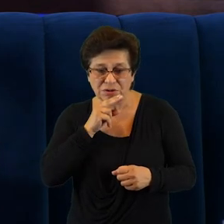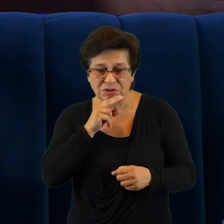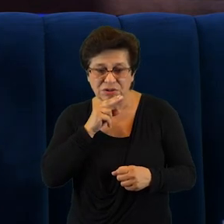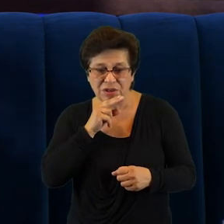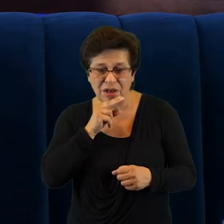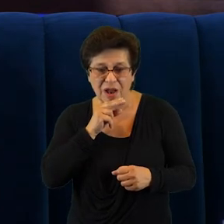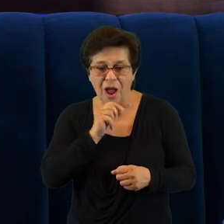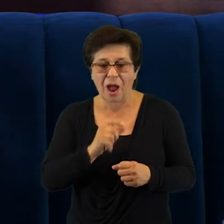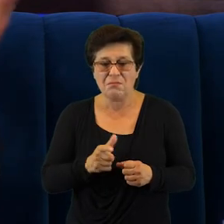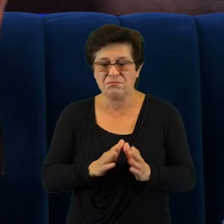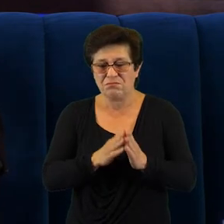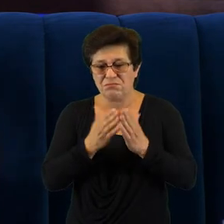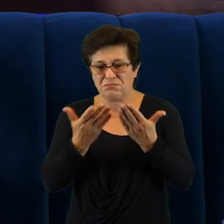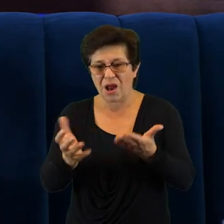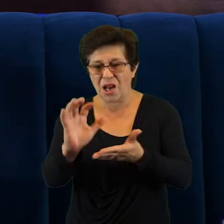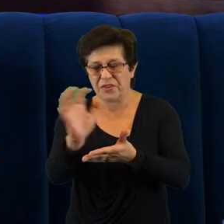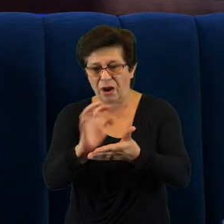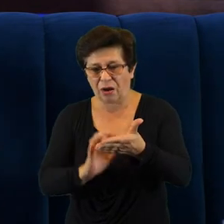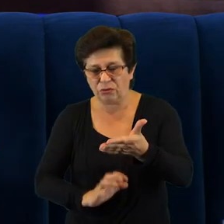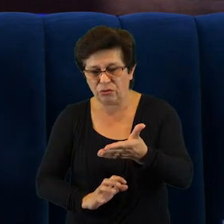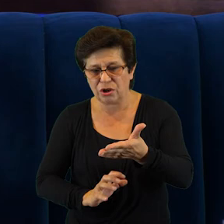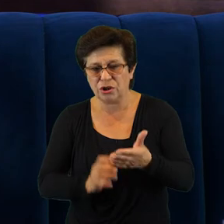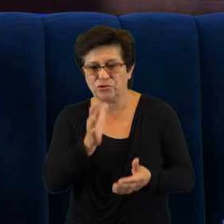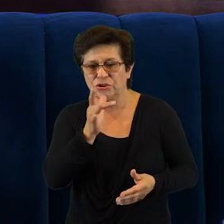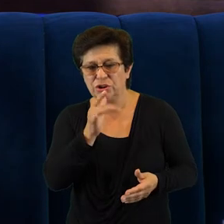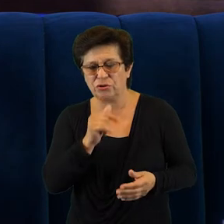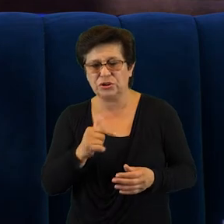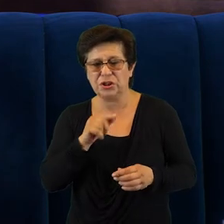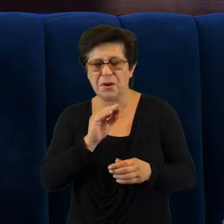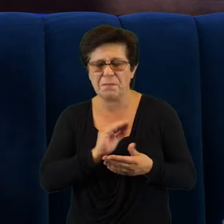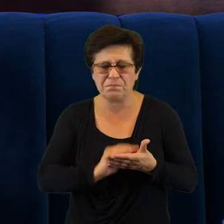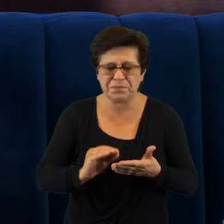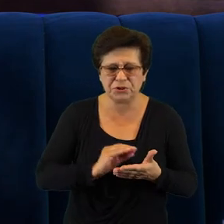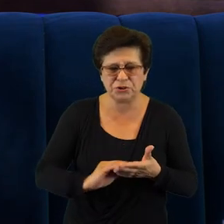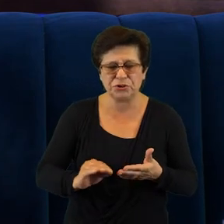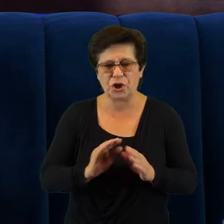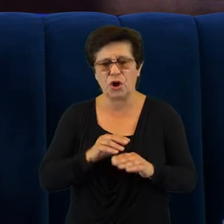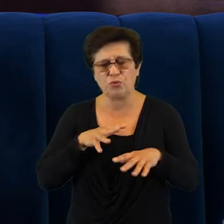On pisze, zwłaszcza w znakomitej powieści, którą czytałem wiele razy,